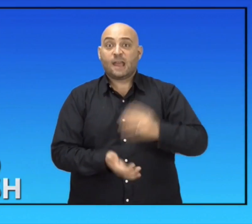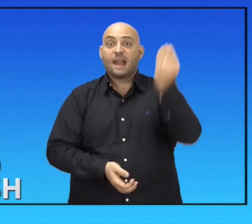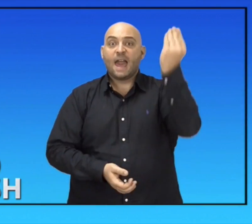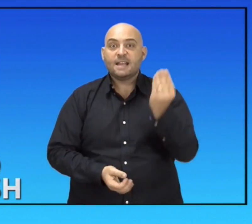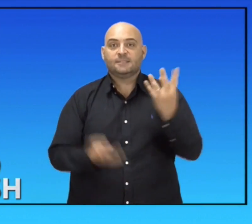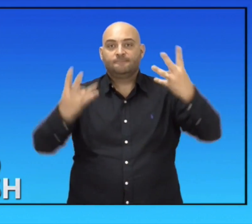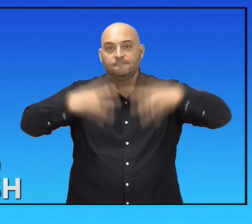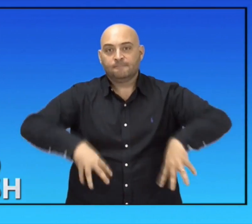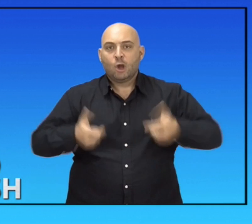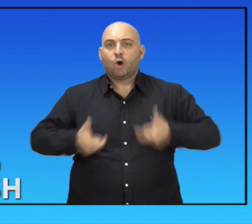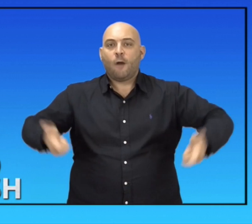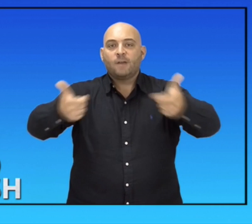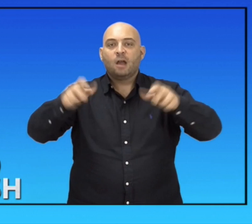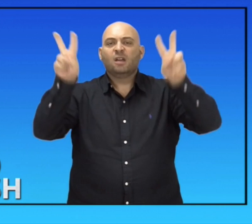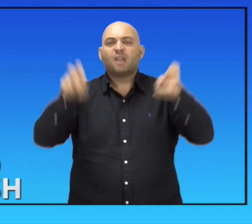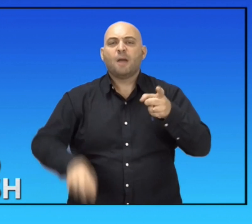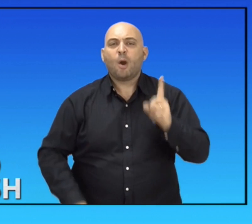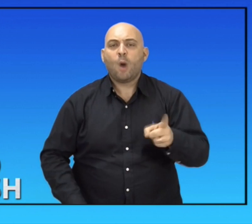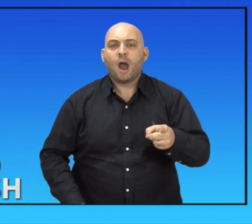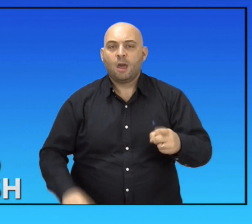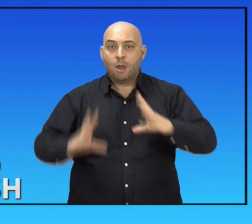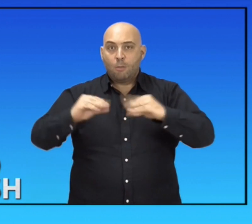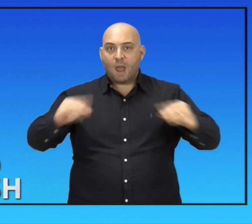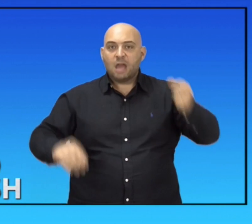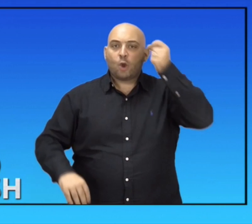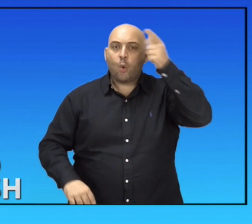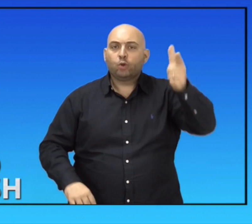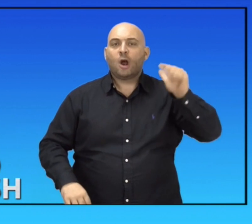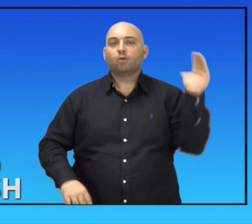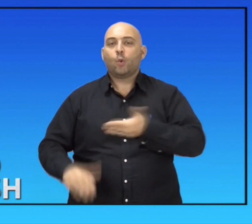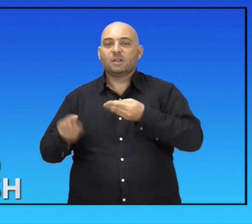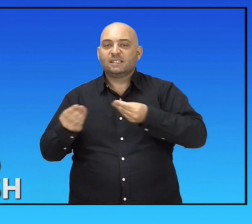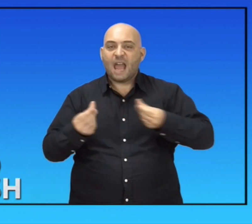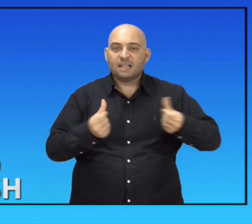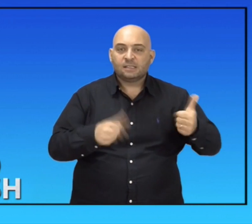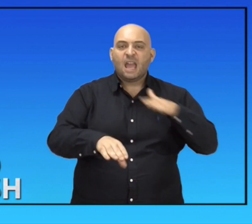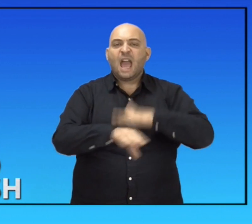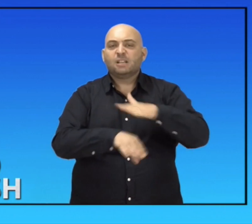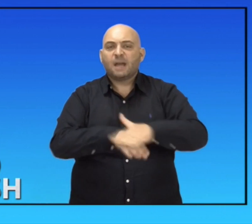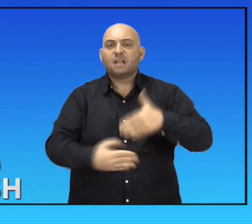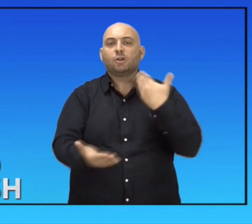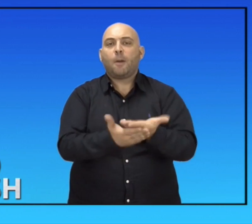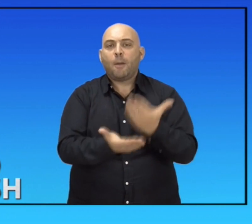La Sede Centrale ENS organizza il Convegno “I beni culturali in tutti i sensi. Esperienze e proposte